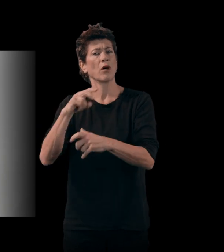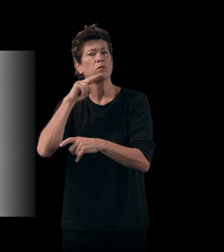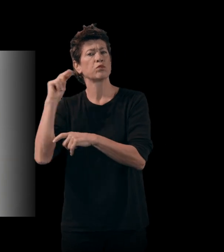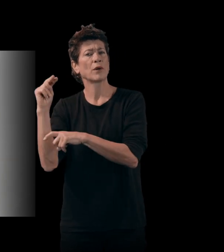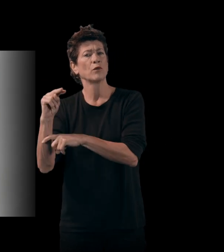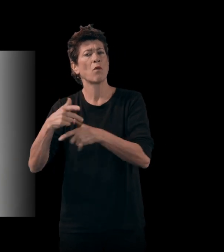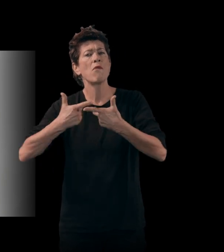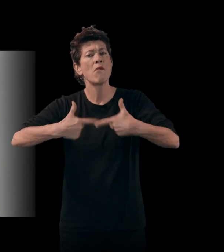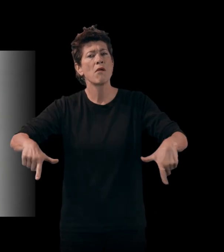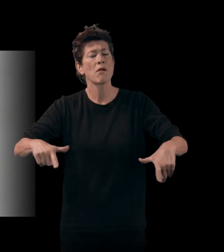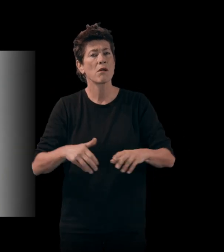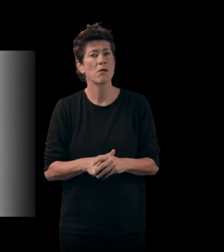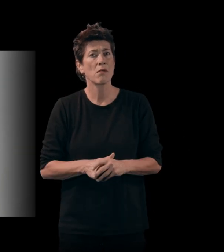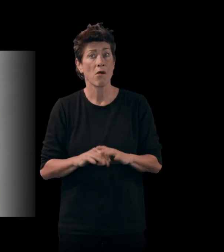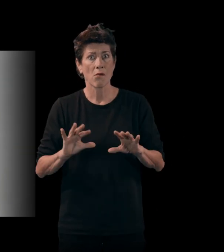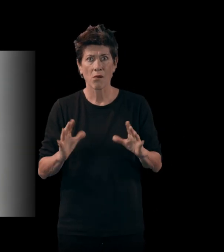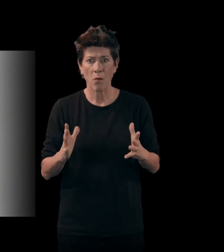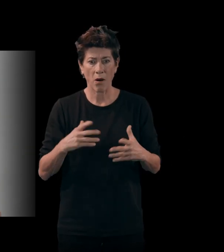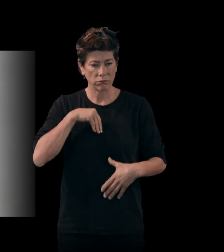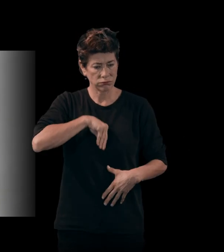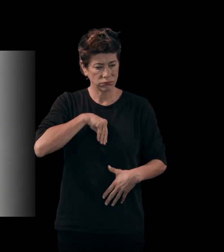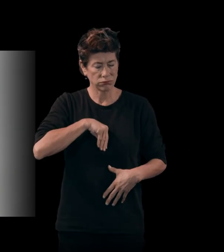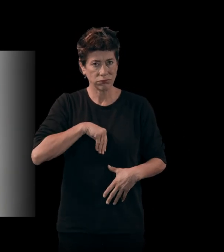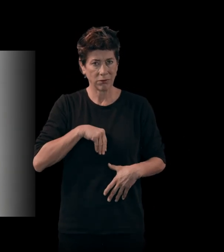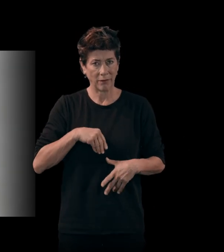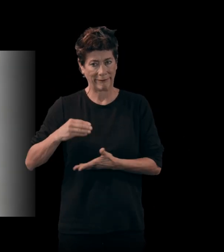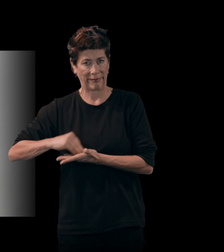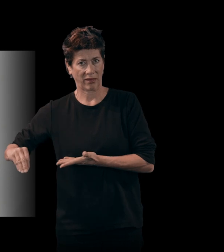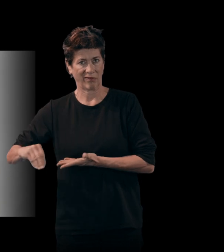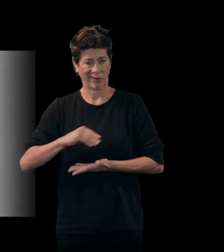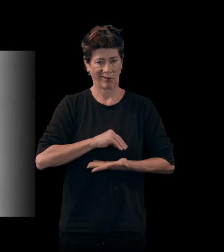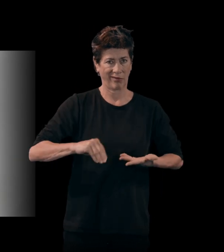comment cohabitent en vous les deux écrivants, pour ne pas dire